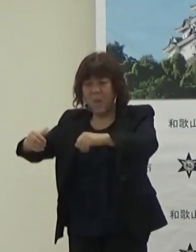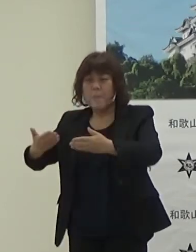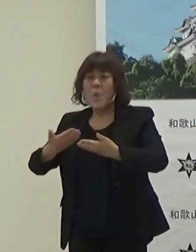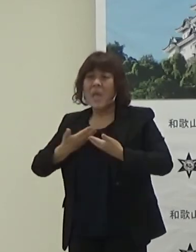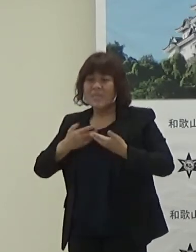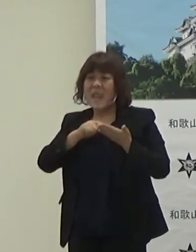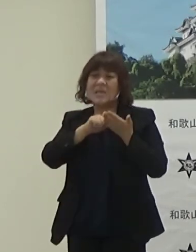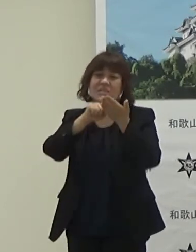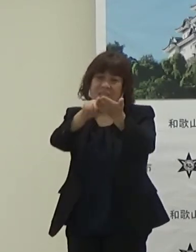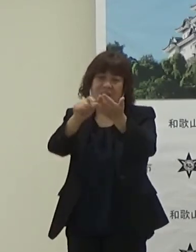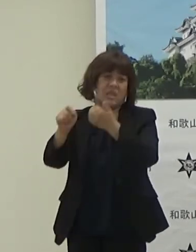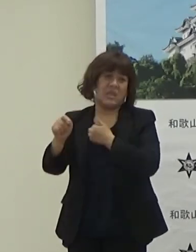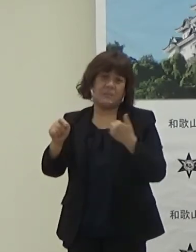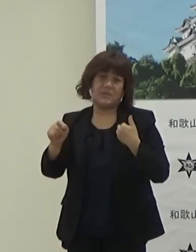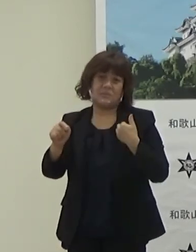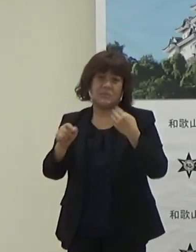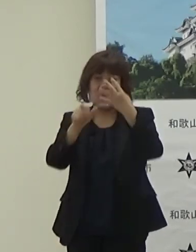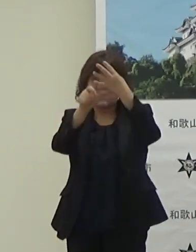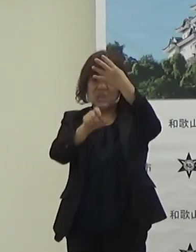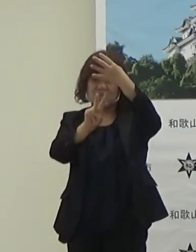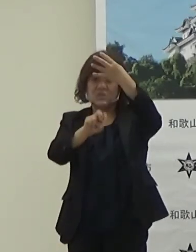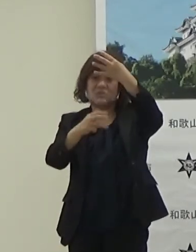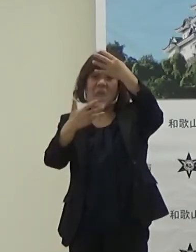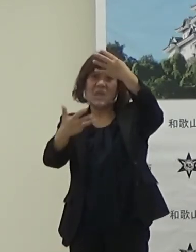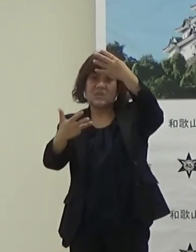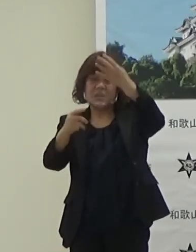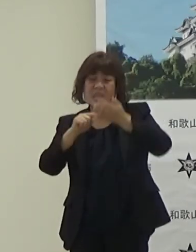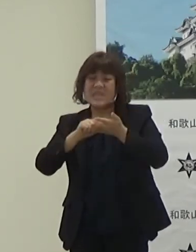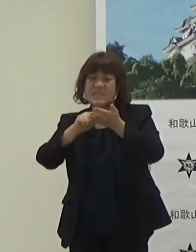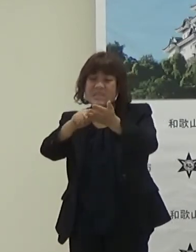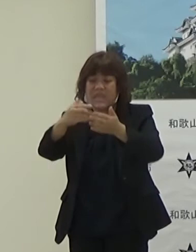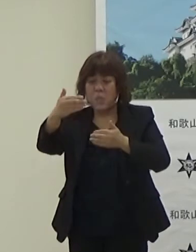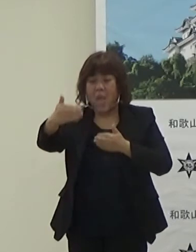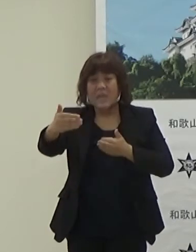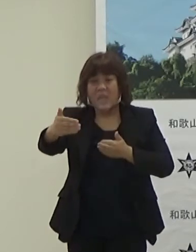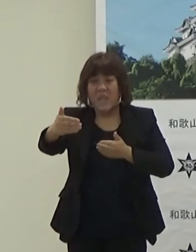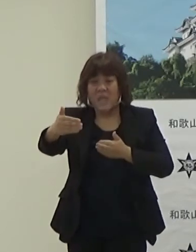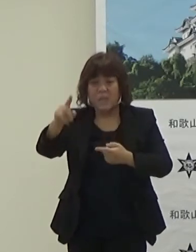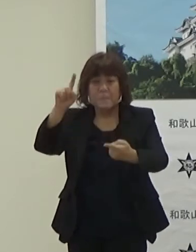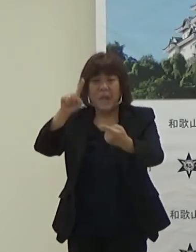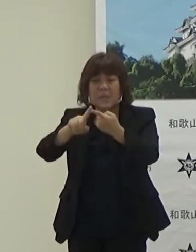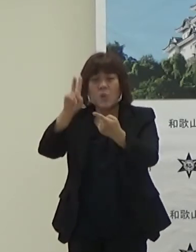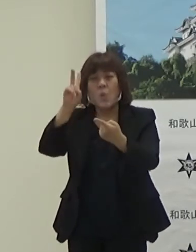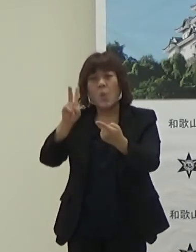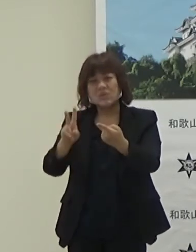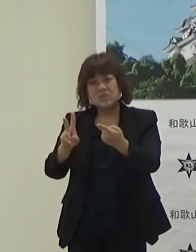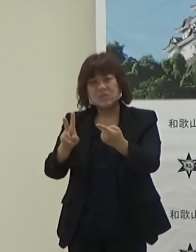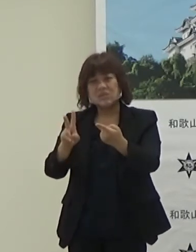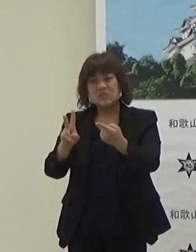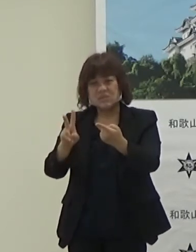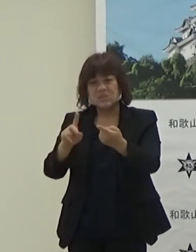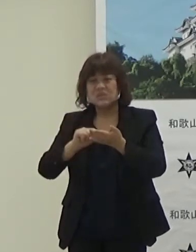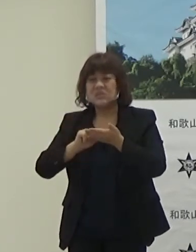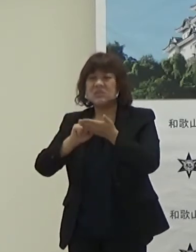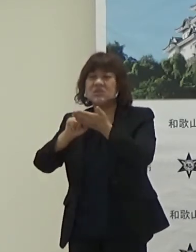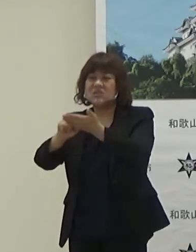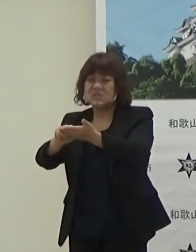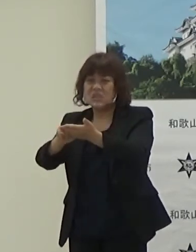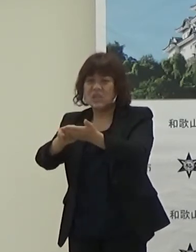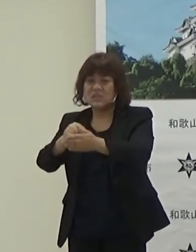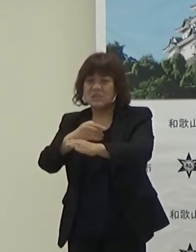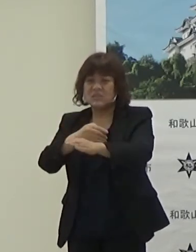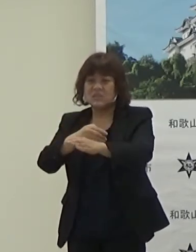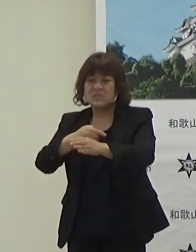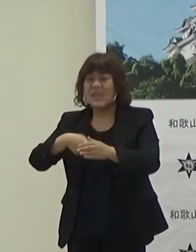4月28日までの申請期限に間に合うような形で申請していくと思ってます